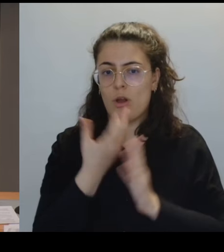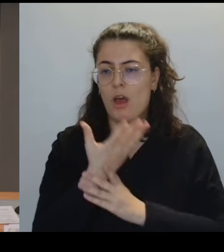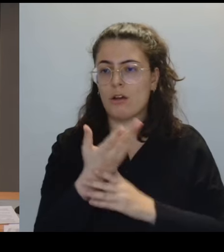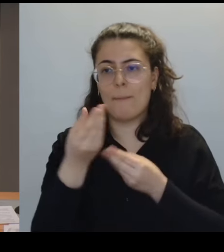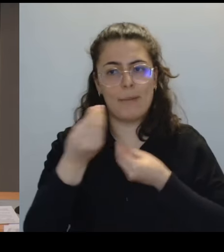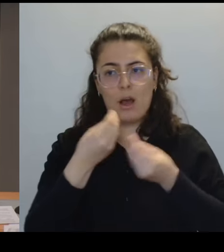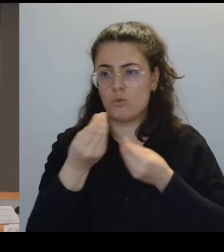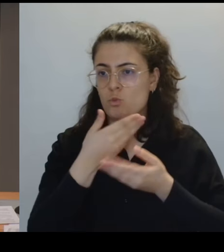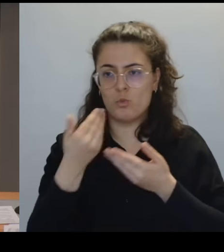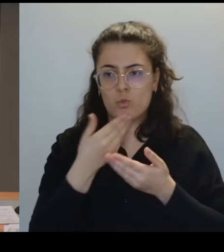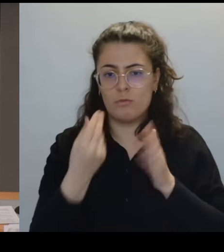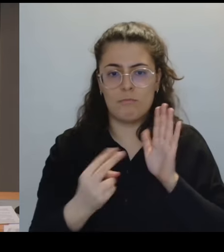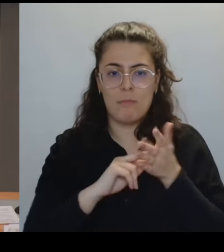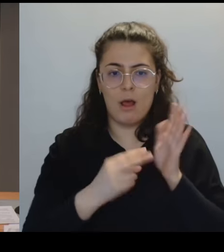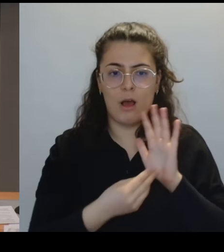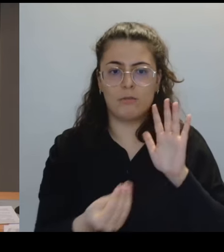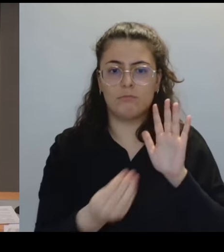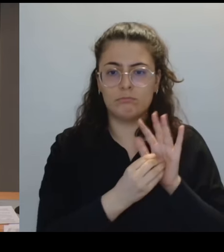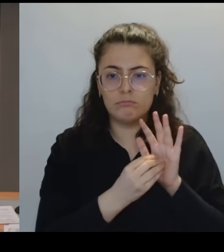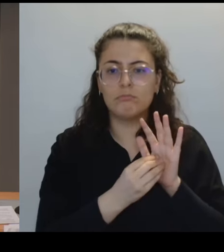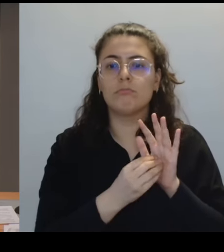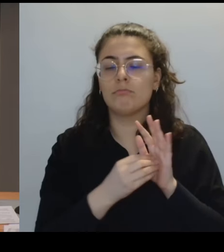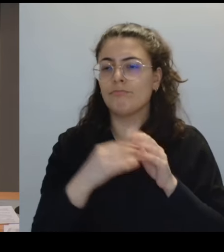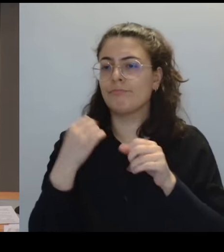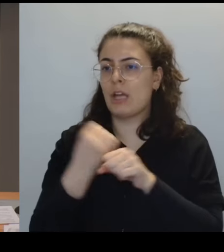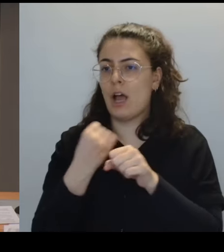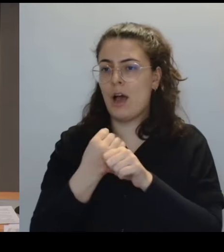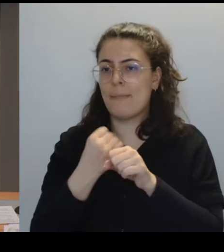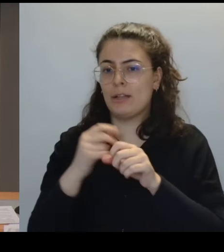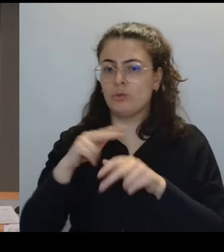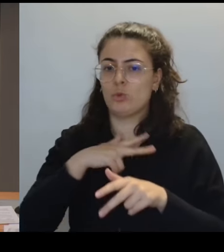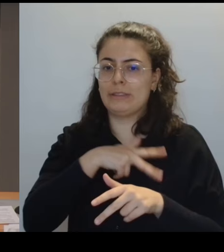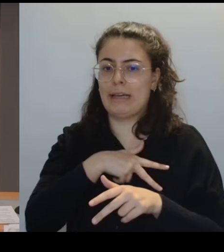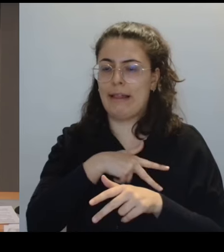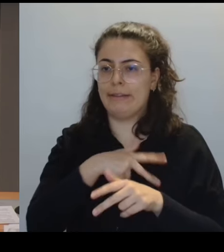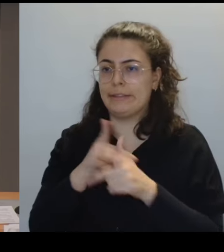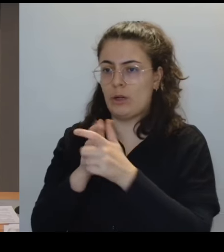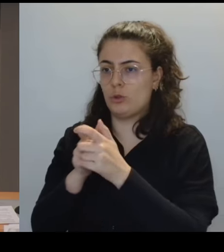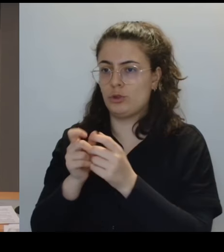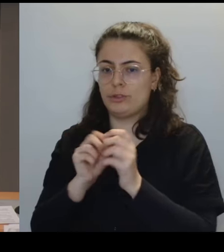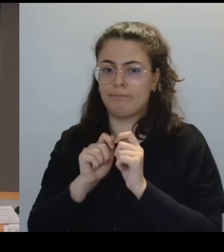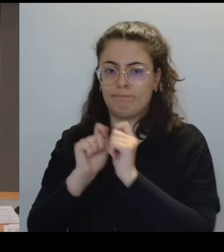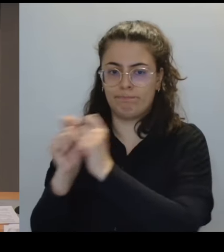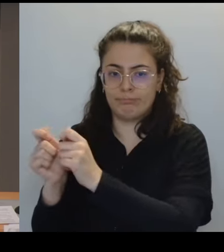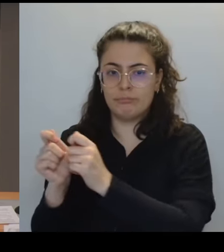Gesetzesvorlage an den Ausschuss für Arbeit und Soziales. Widerspruch höre ich nicht. Dann verfahren wir so.